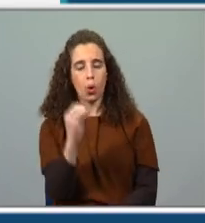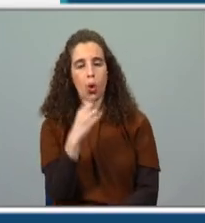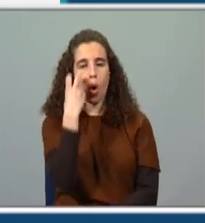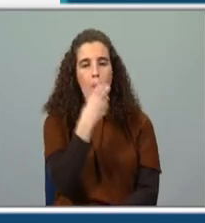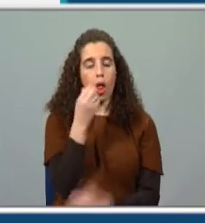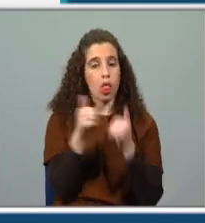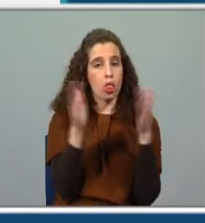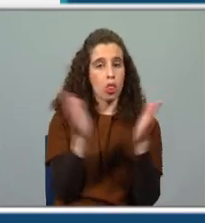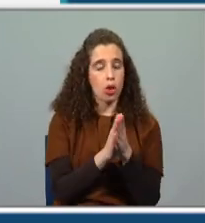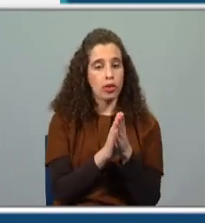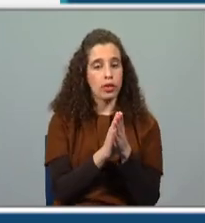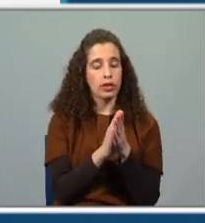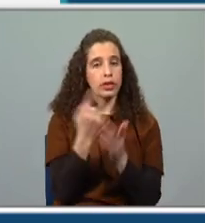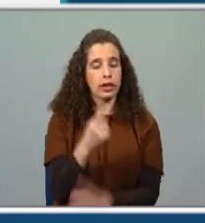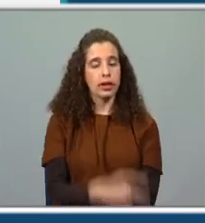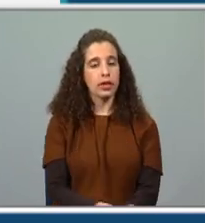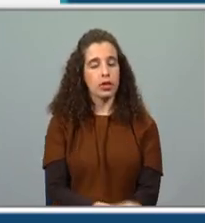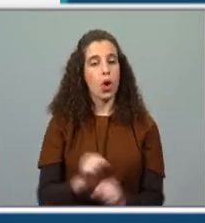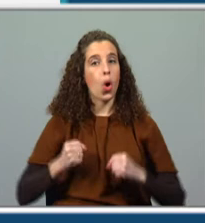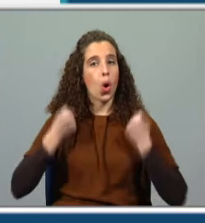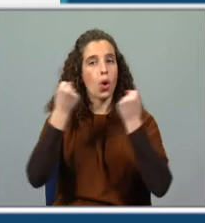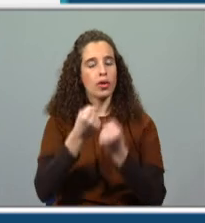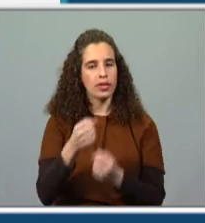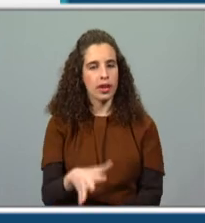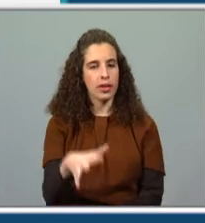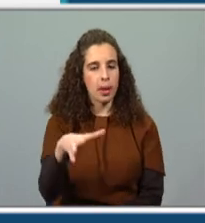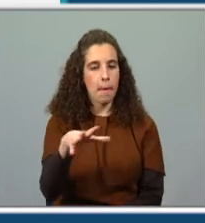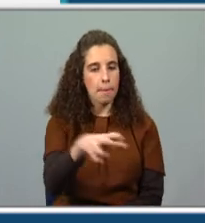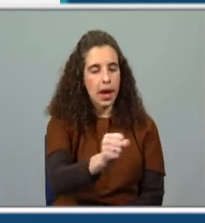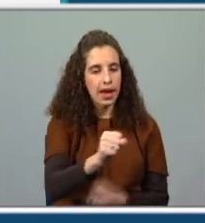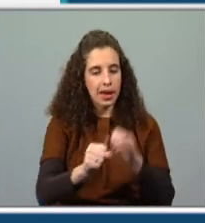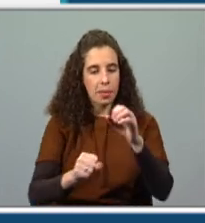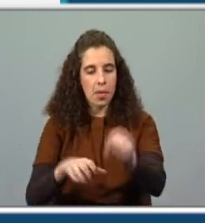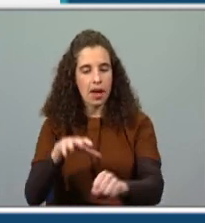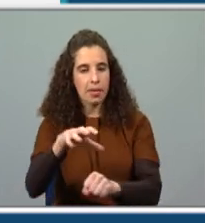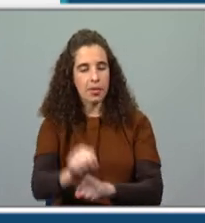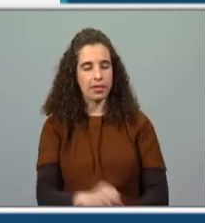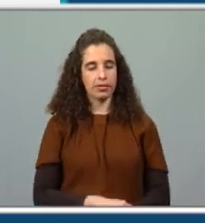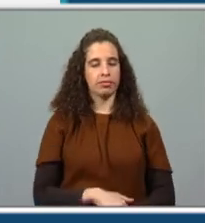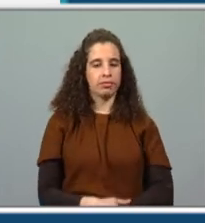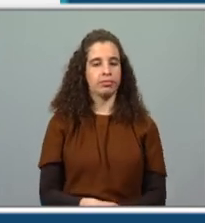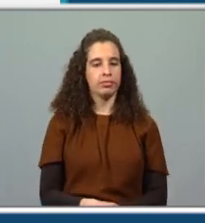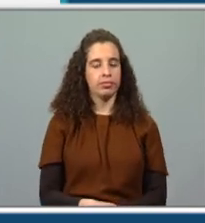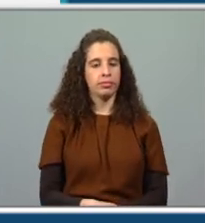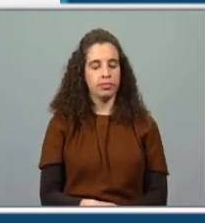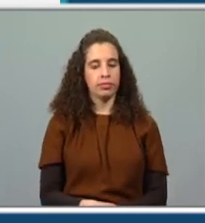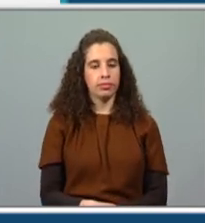aquelas que nós tínhamos o quê conseguido caçar conseguido identificar 我們有什麼設法打獵 設法識別